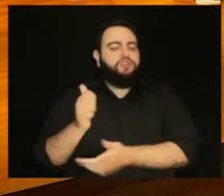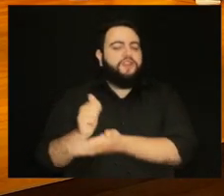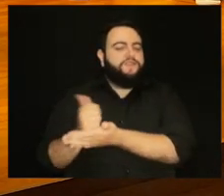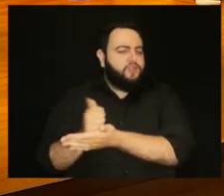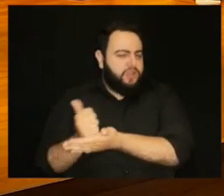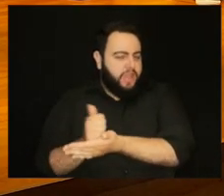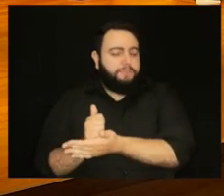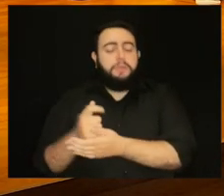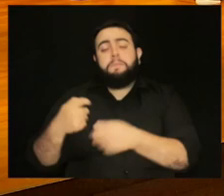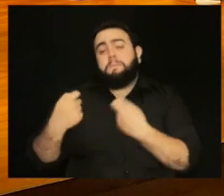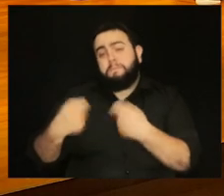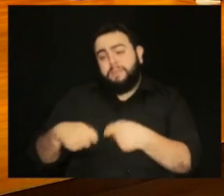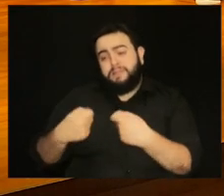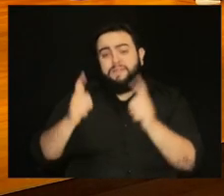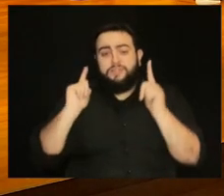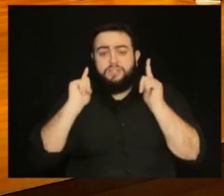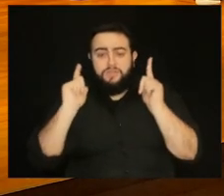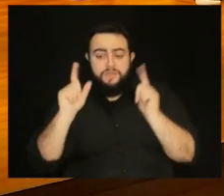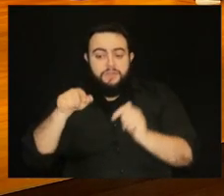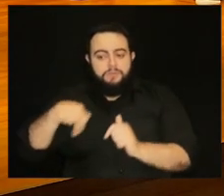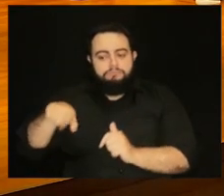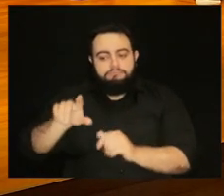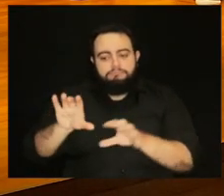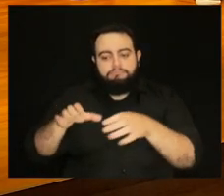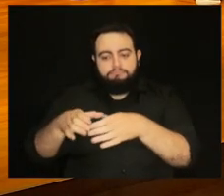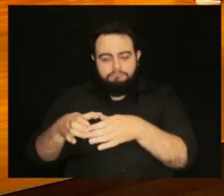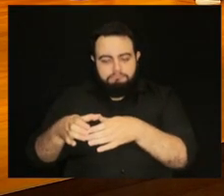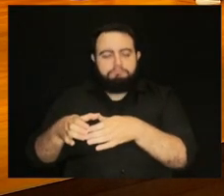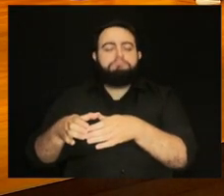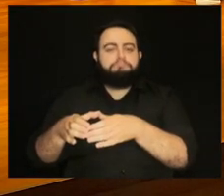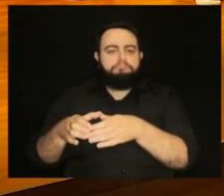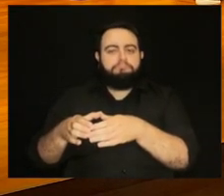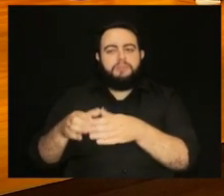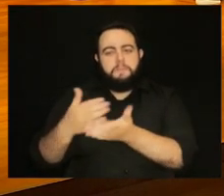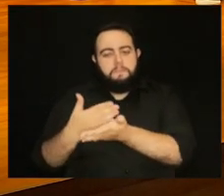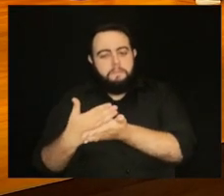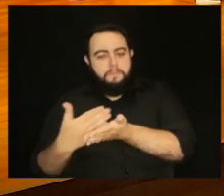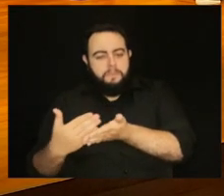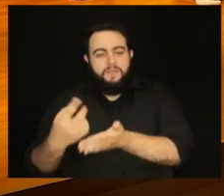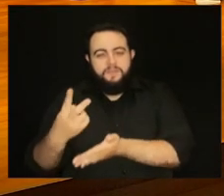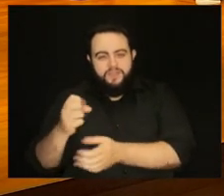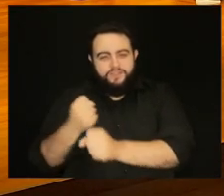se intreter com alguma coisa. Essa geração, nos primeiros 20 anos tem músicos incríveis do qual